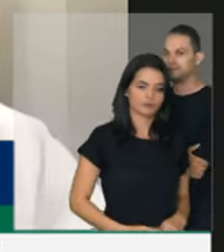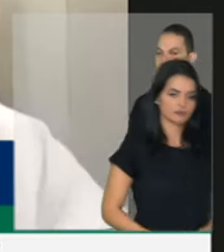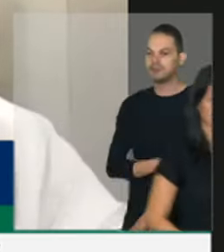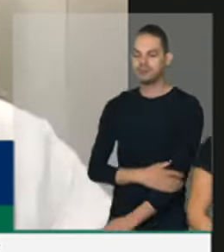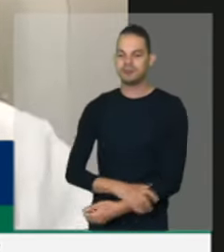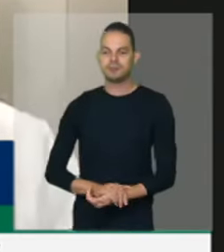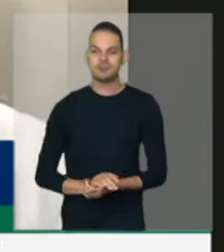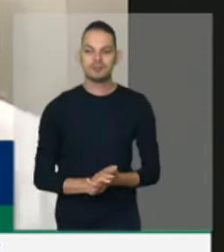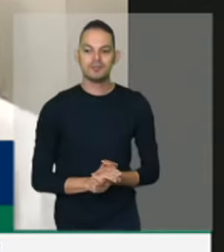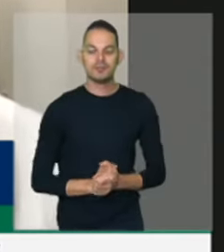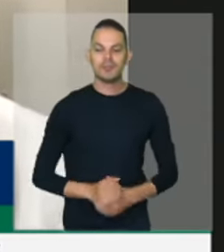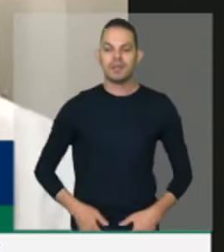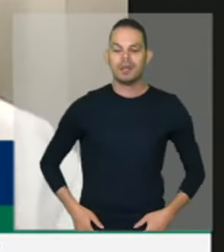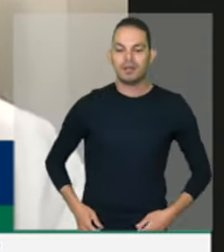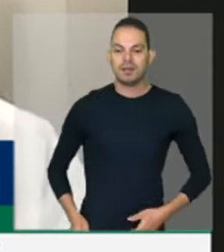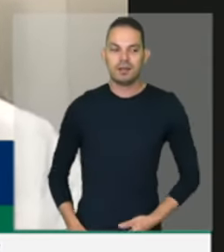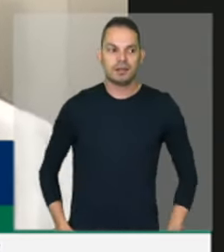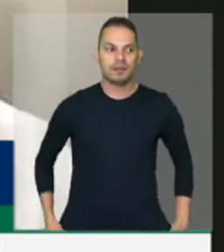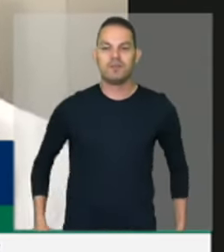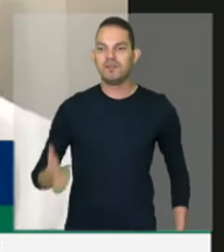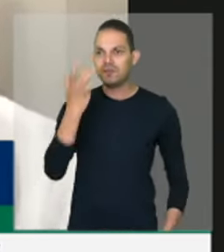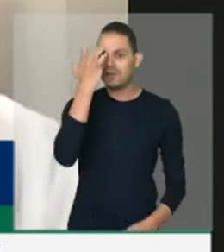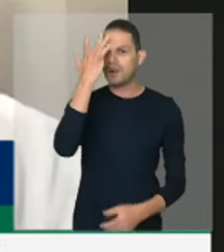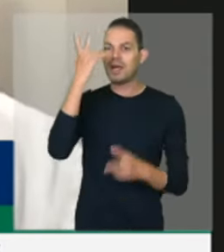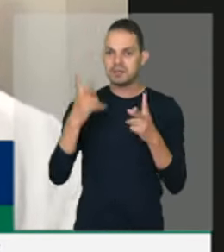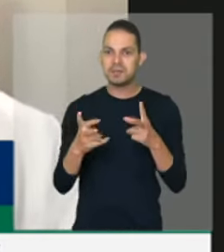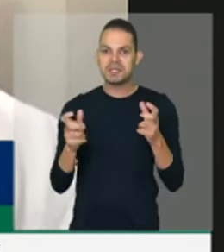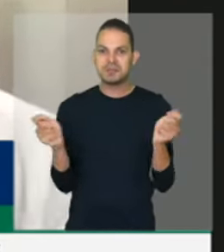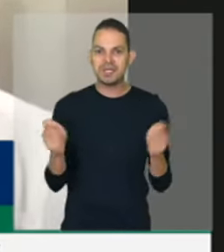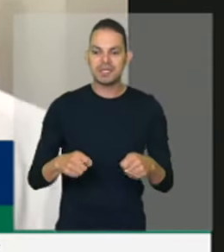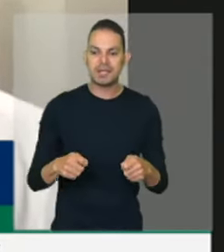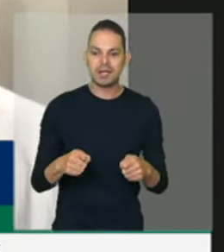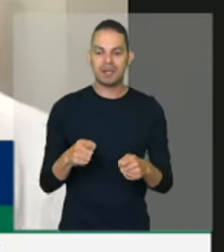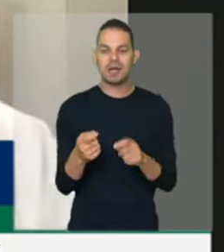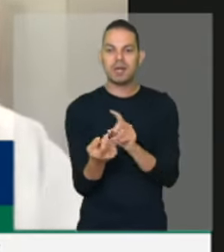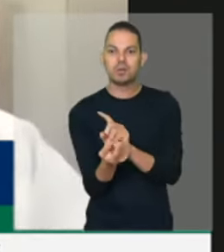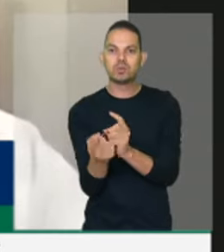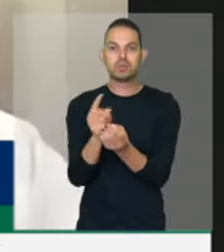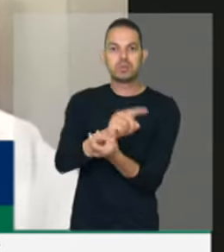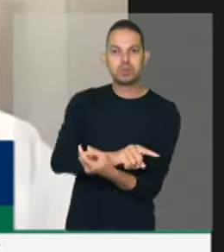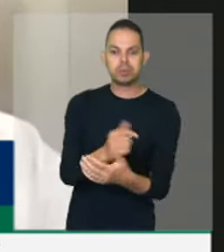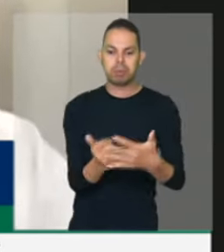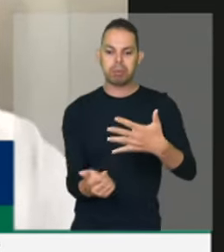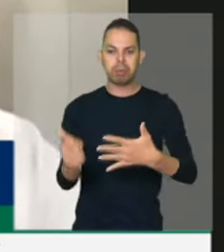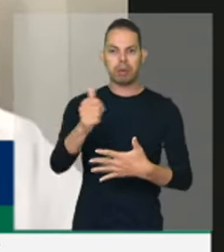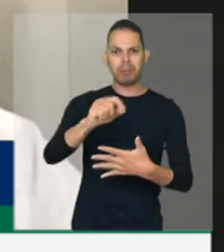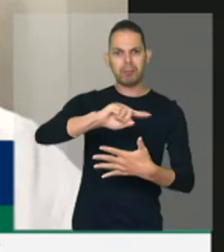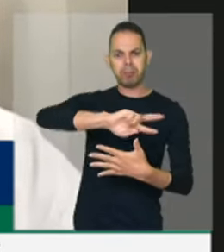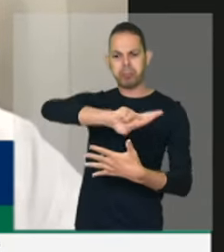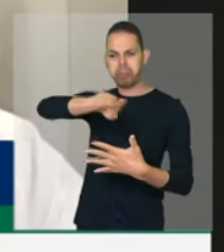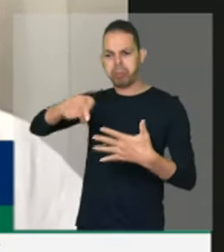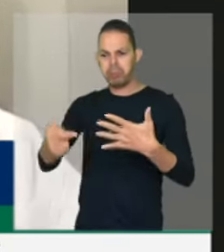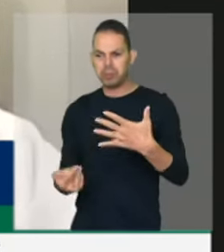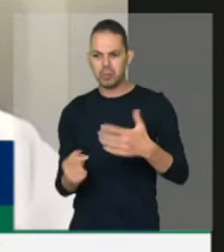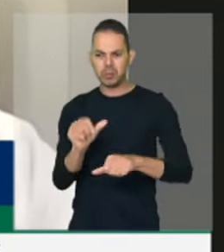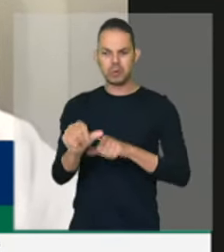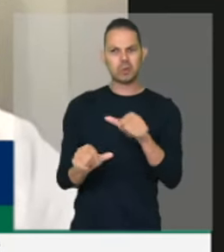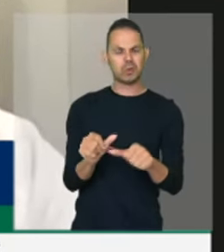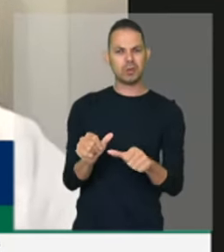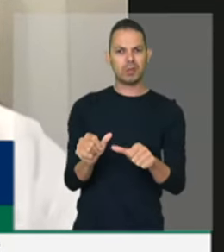NÃO É DIFÍCIL PERCEBER A INVERSÃO DAS PRIORIDADES DA ORDEM PÚBLICA BRASILEIRA, A INSANIDADE DO GOVERNO BOLSONARO, PRESIDENTE, DESDE O